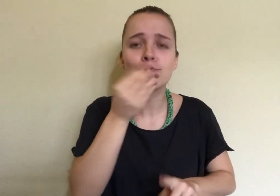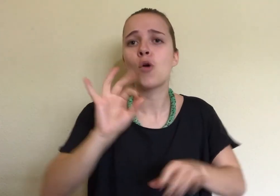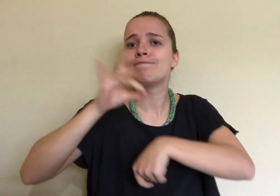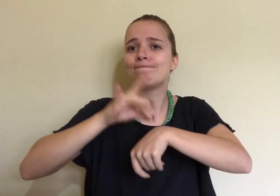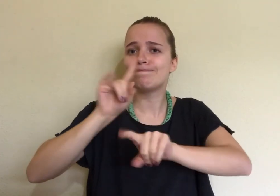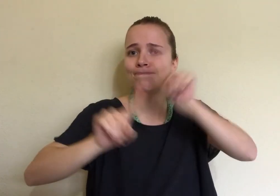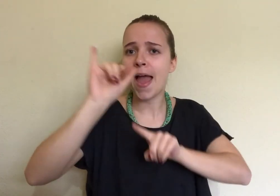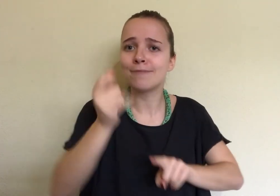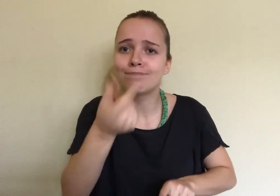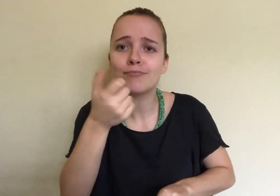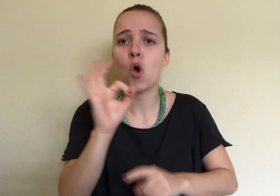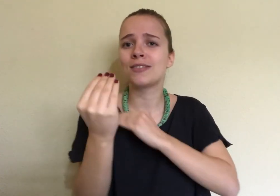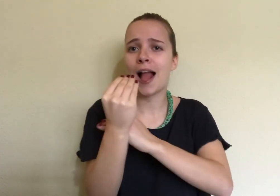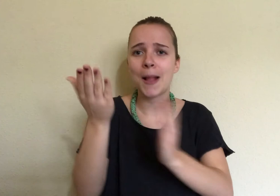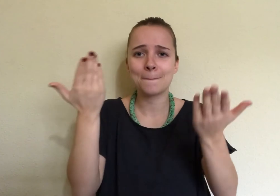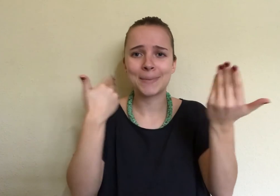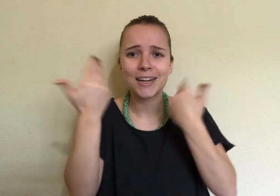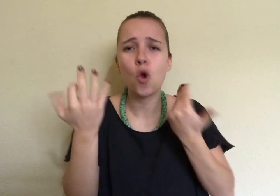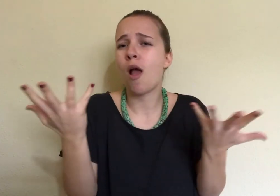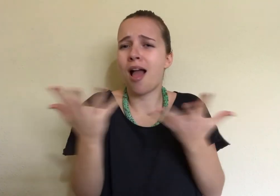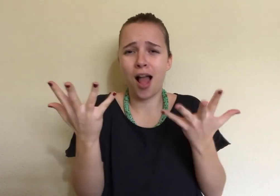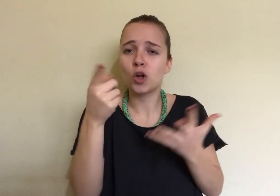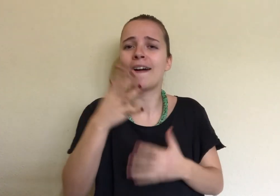o problemas de salud, si seguís alguna medicación, entre otros.